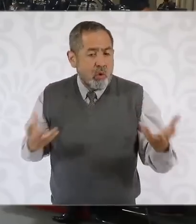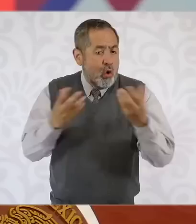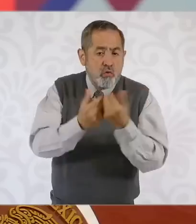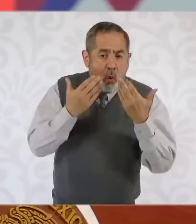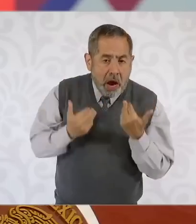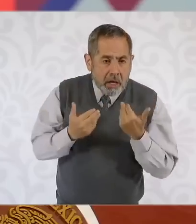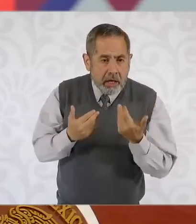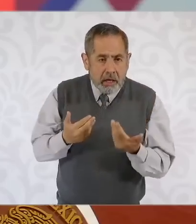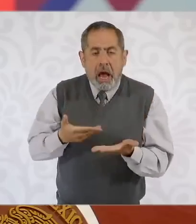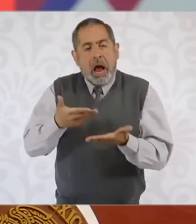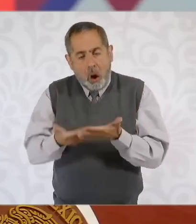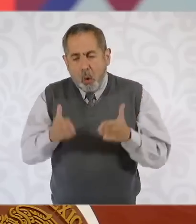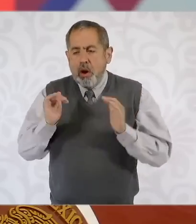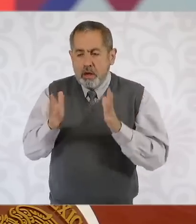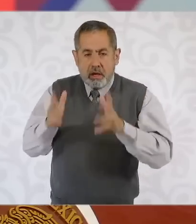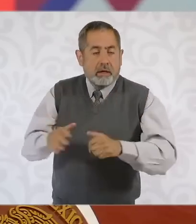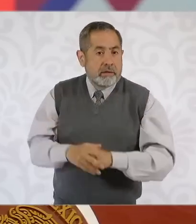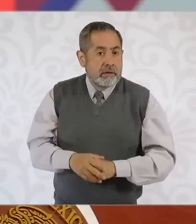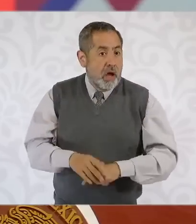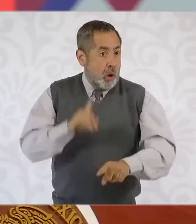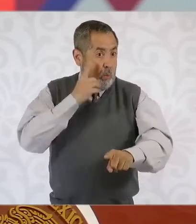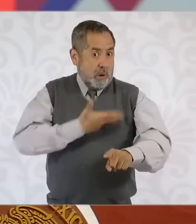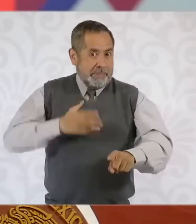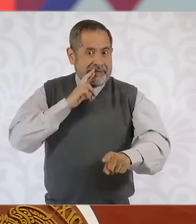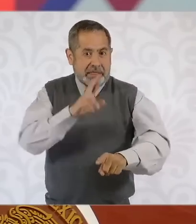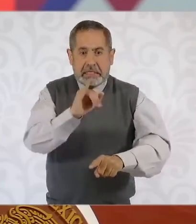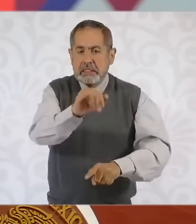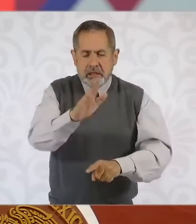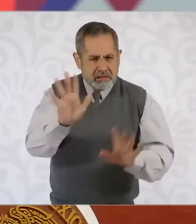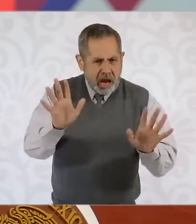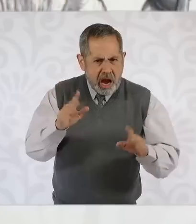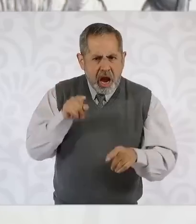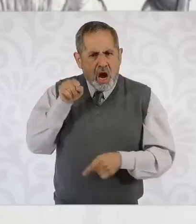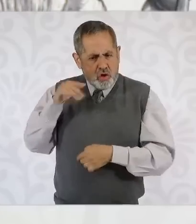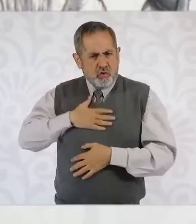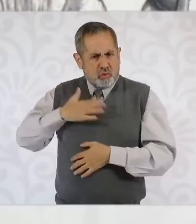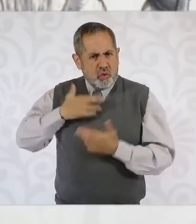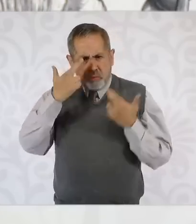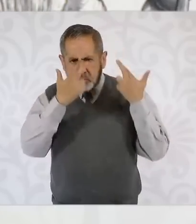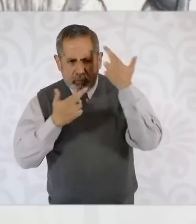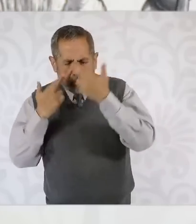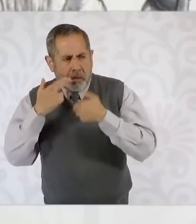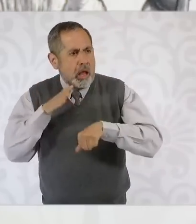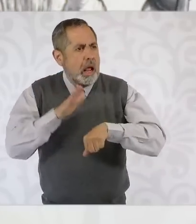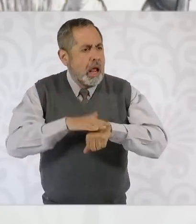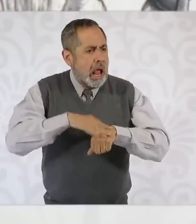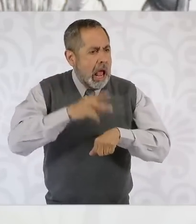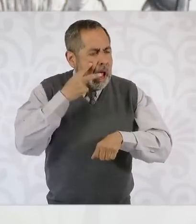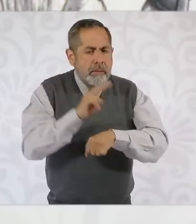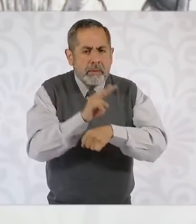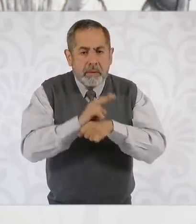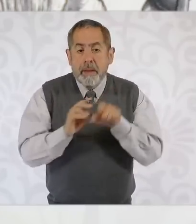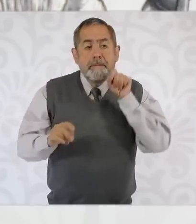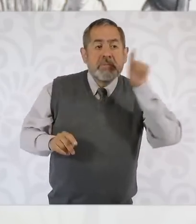el presidente Trump y lo va y lo voy a evaluar personalmente no se se trata incluso de que se